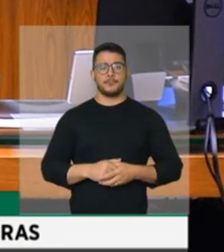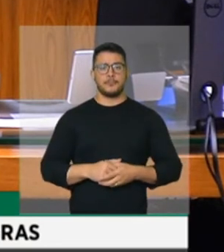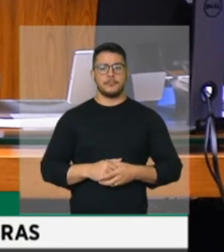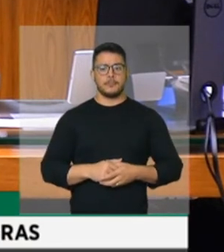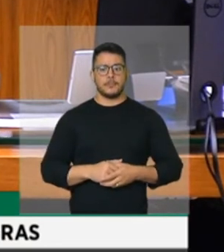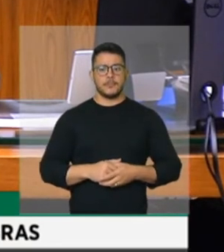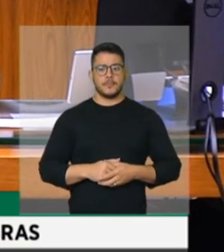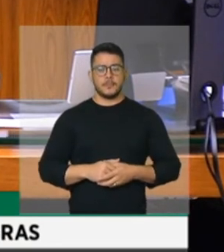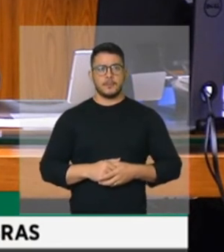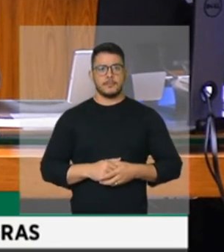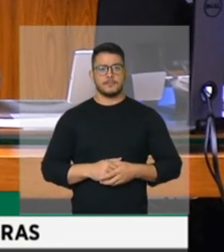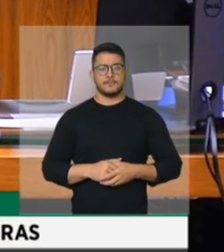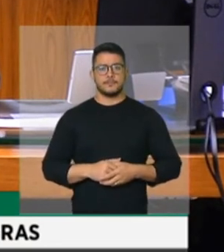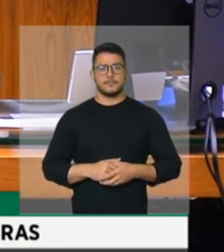CLARO COMO ESSA DEVE SER, NÃO TENHO DÚVIDA, PRIMEIRA